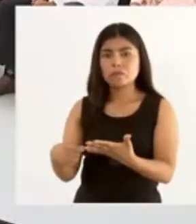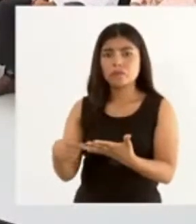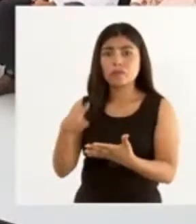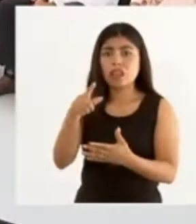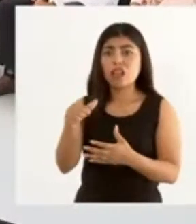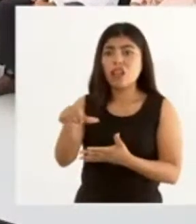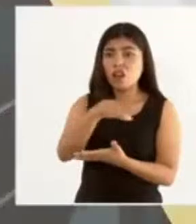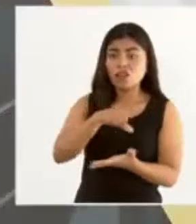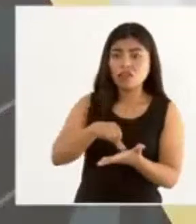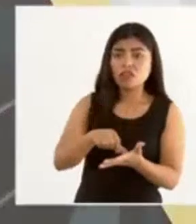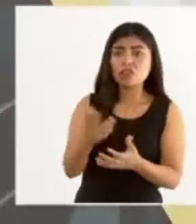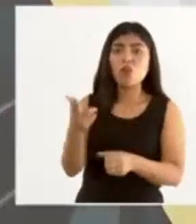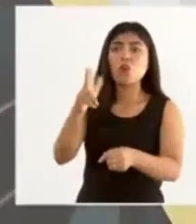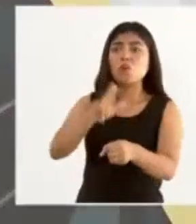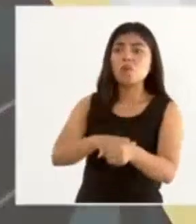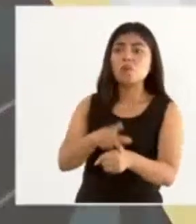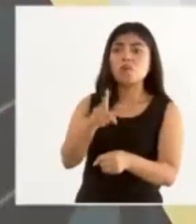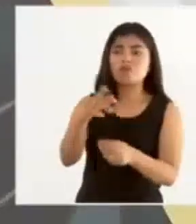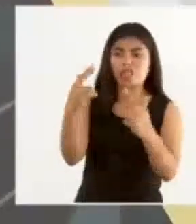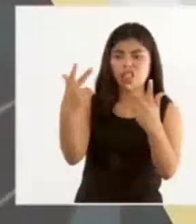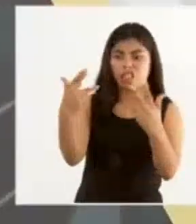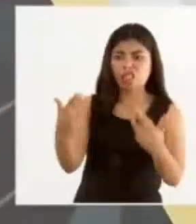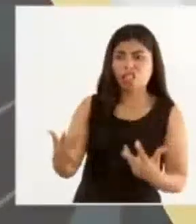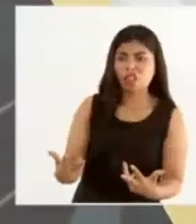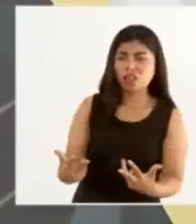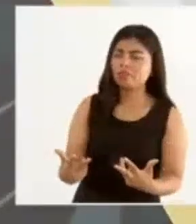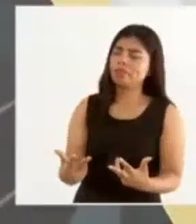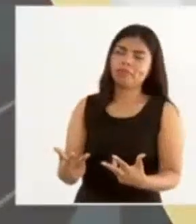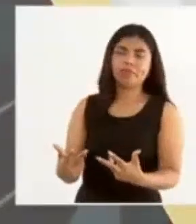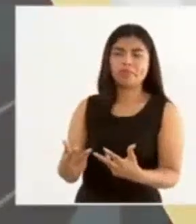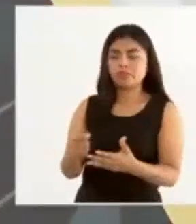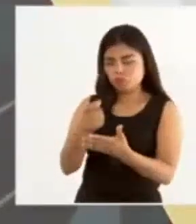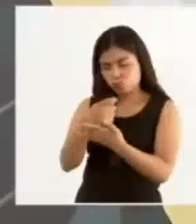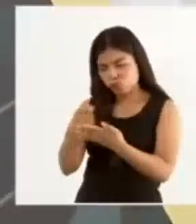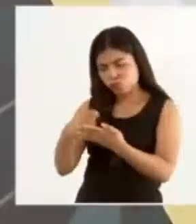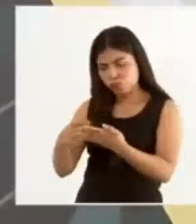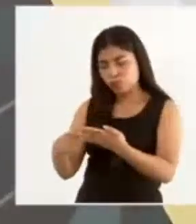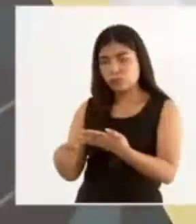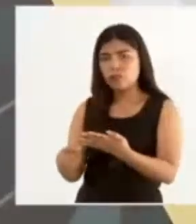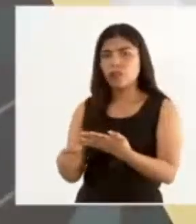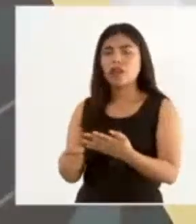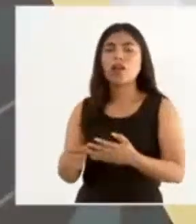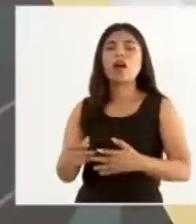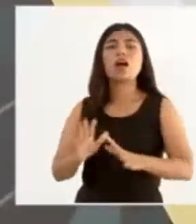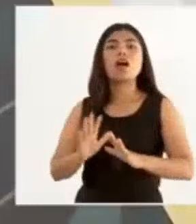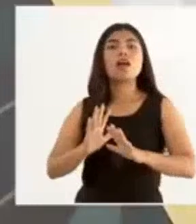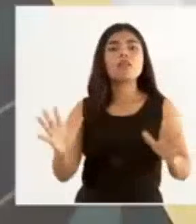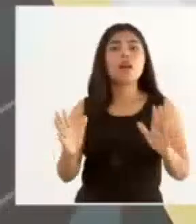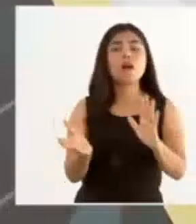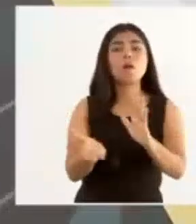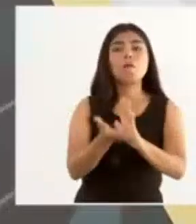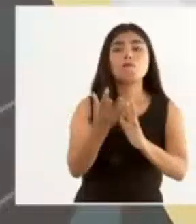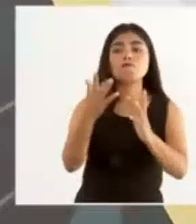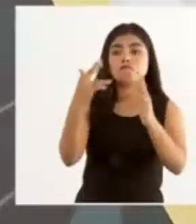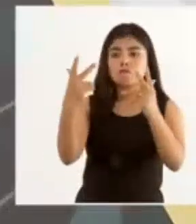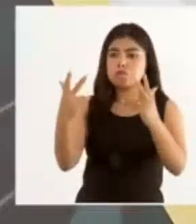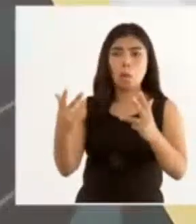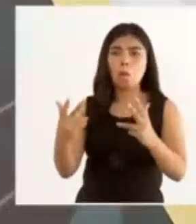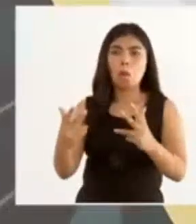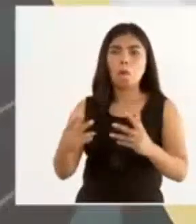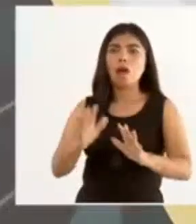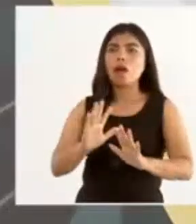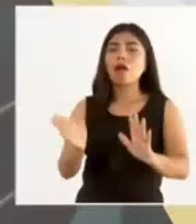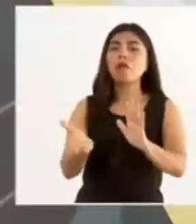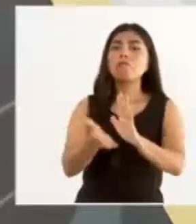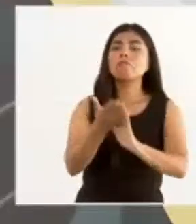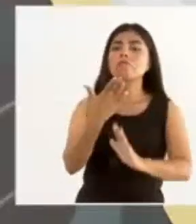o un hospital que no tenga equipamiento. Tenemos que contratar a todo el personal que se requiere